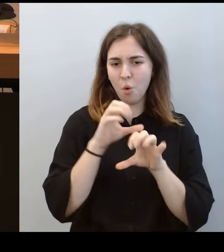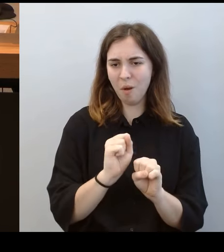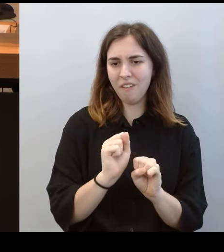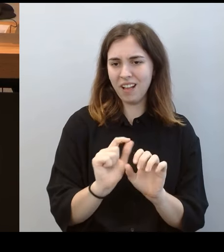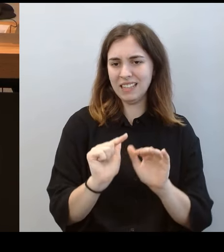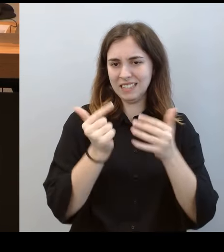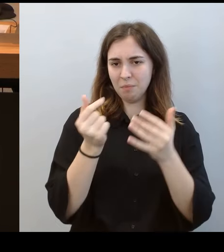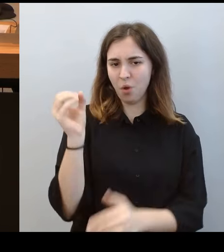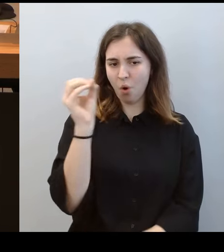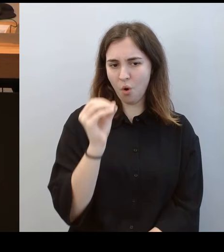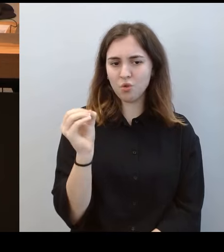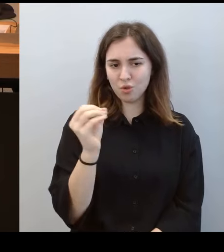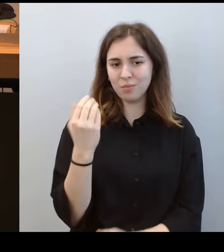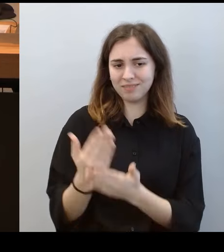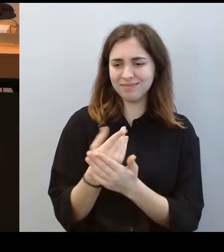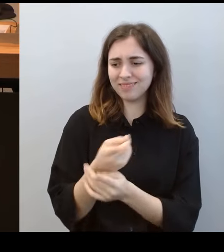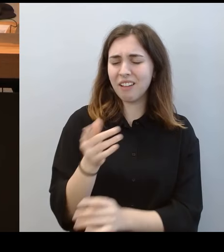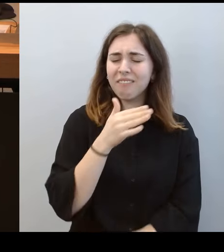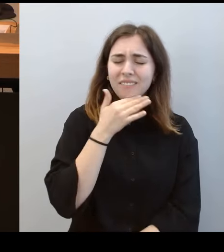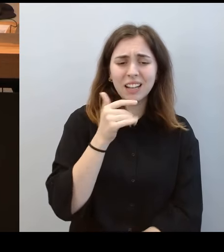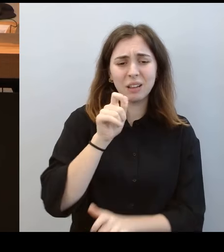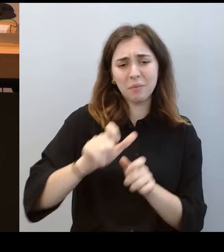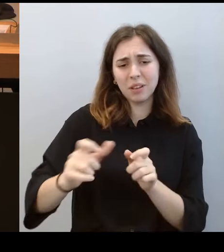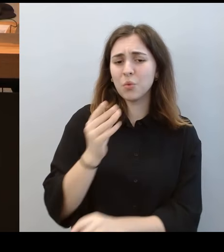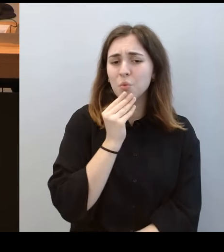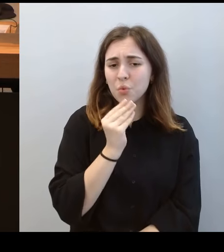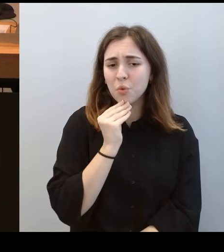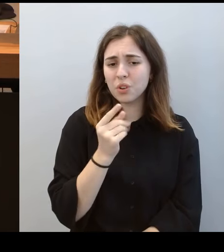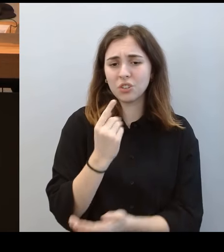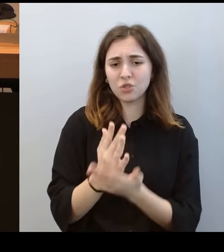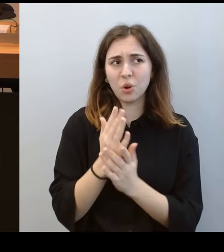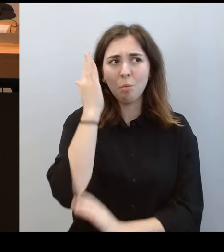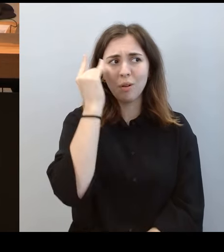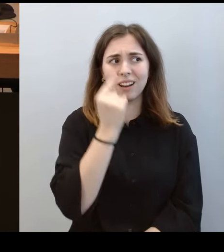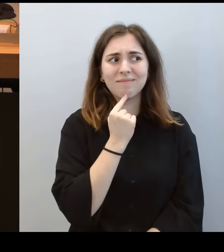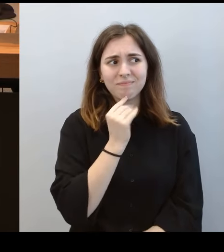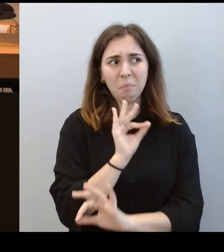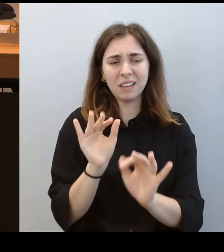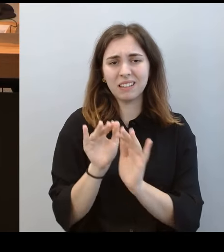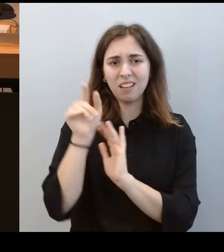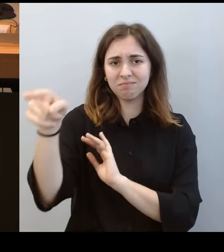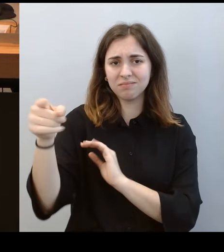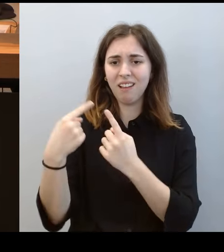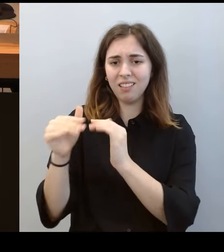wieder an Auswanderung denken. Aber sie denken insbesondere auch daran, wenn die AfD wieder an die Macht kommen sollte.